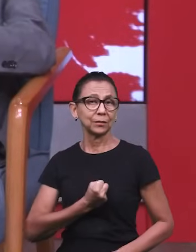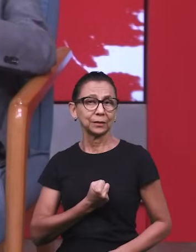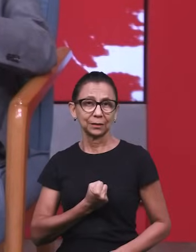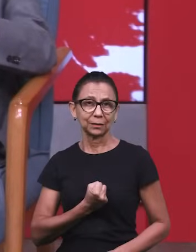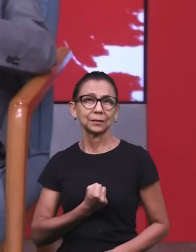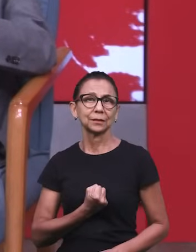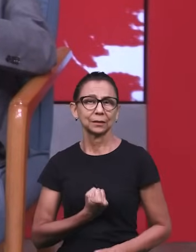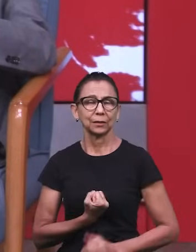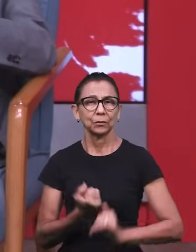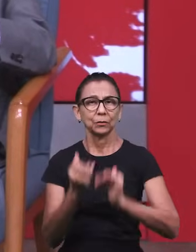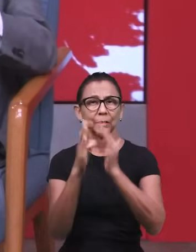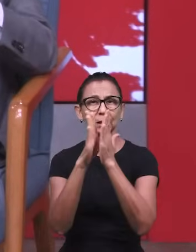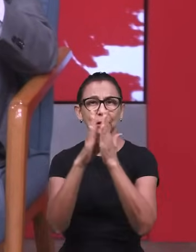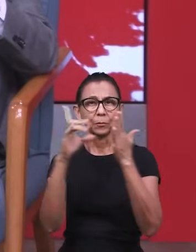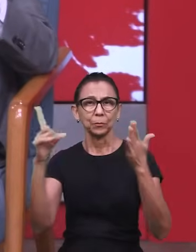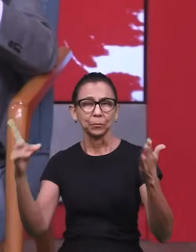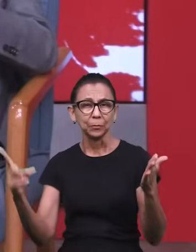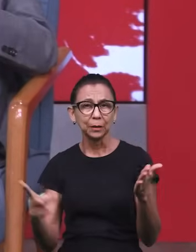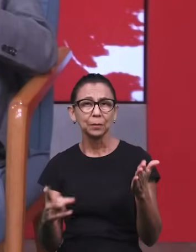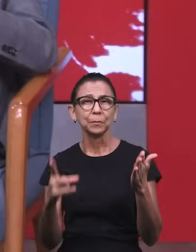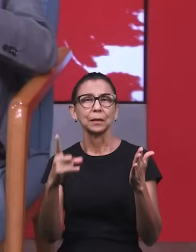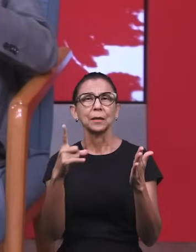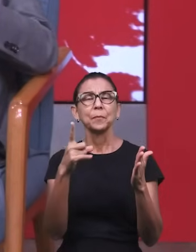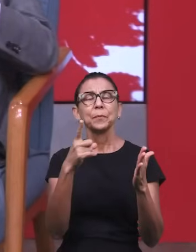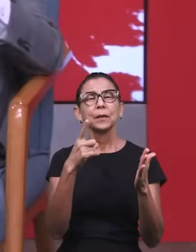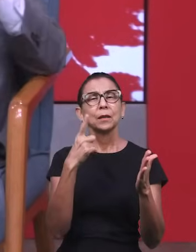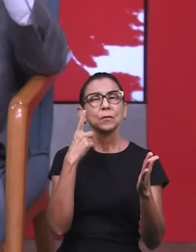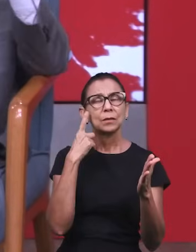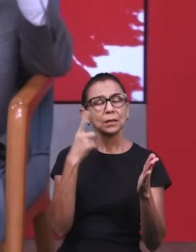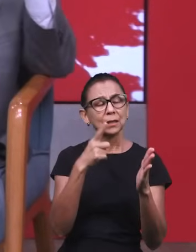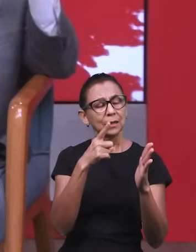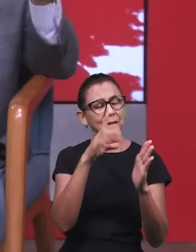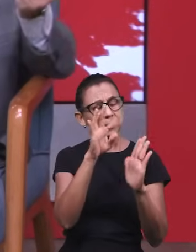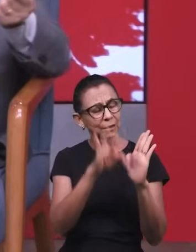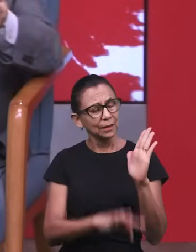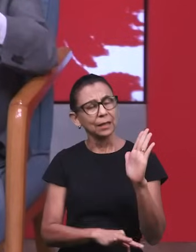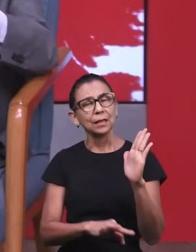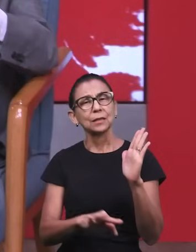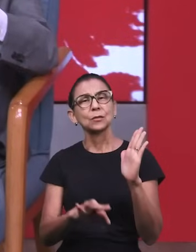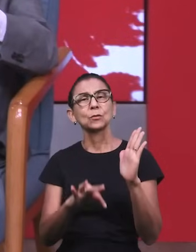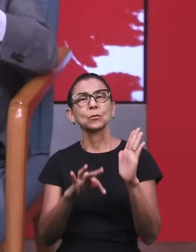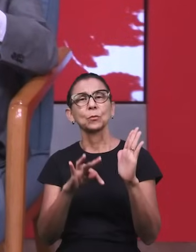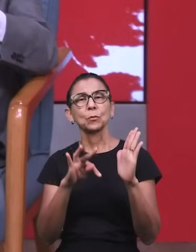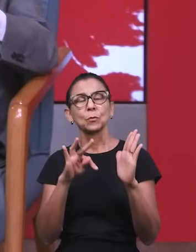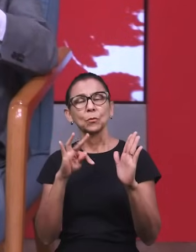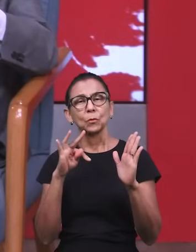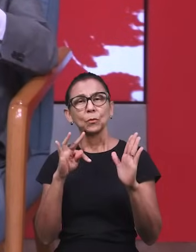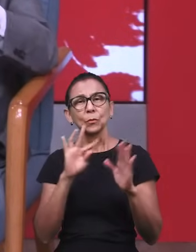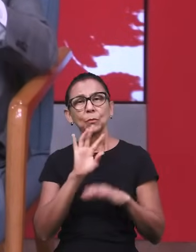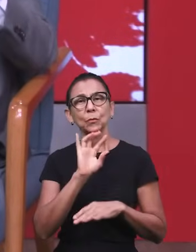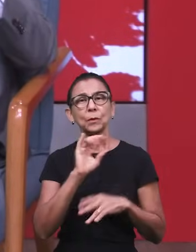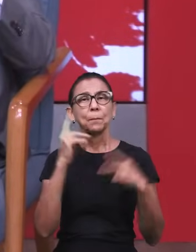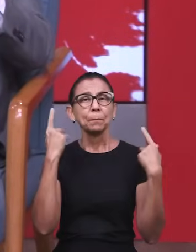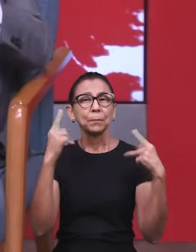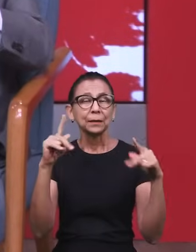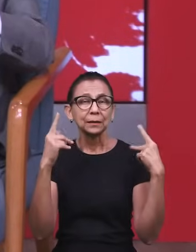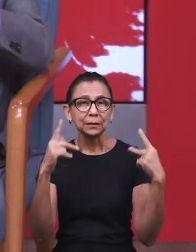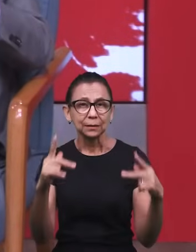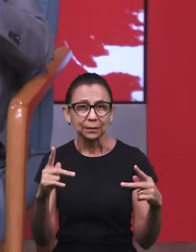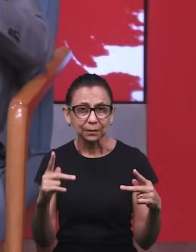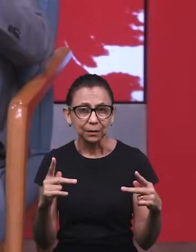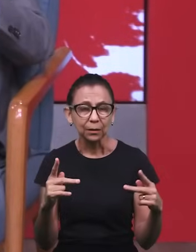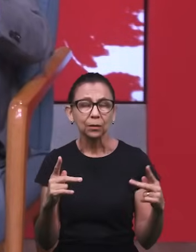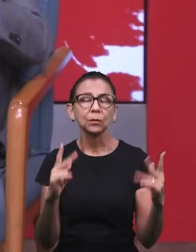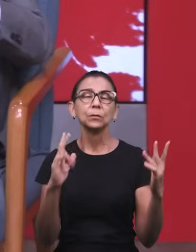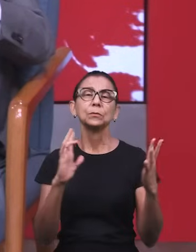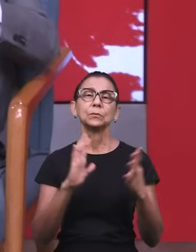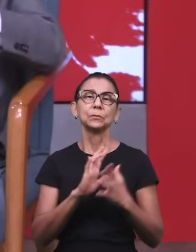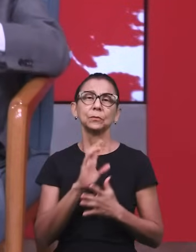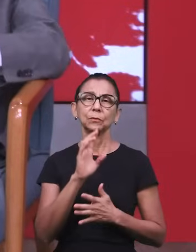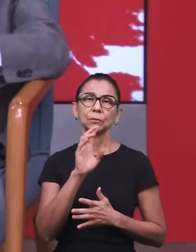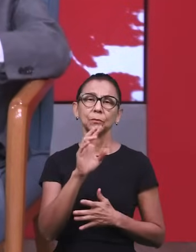encontrar nela em cada texto em cada pregação que você faz quando o espírito santo Opera em